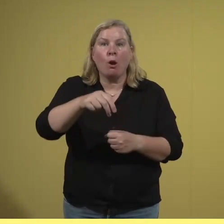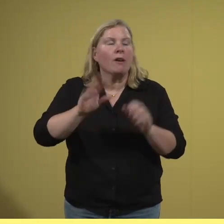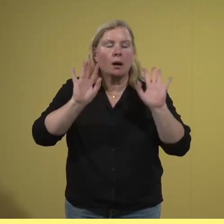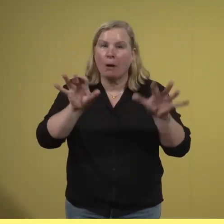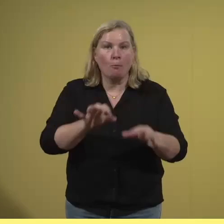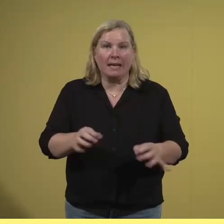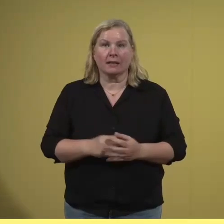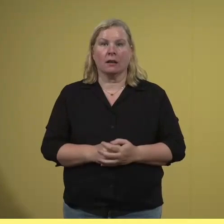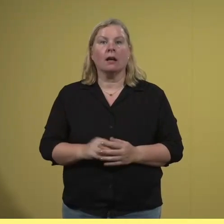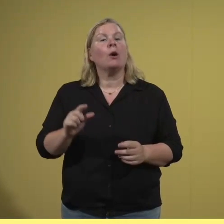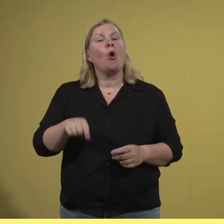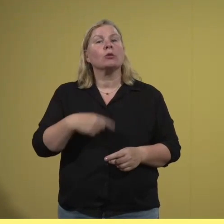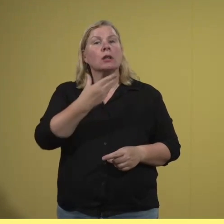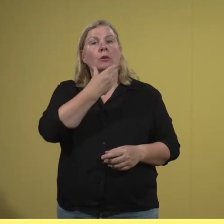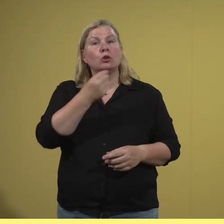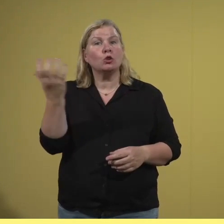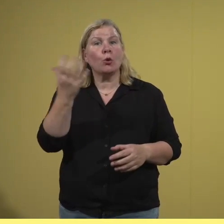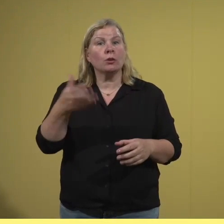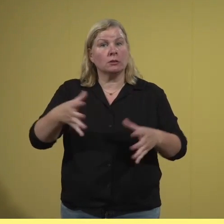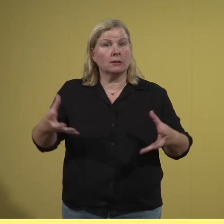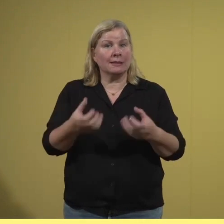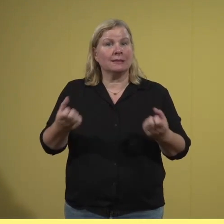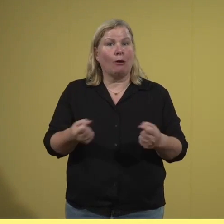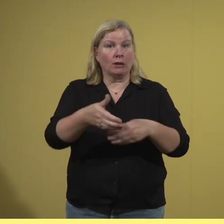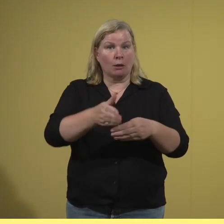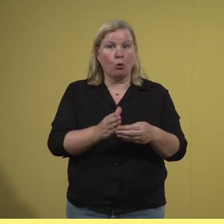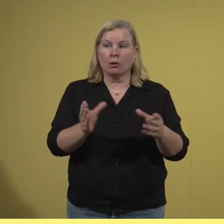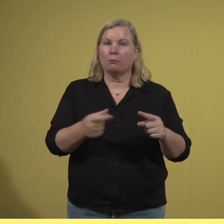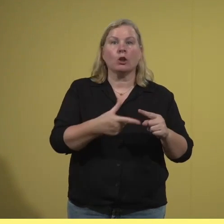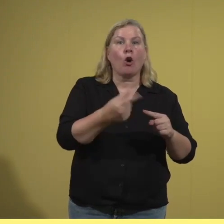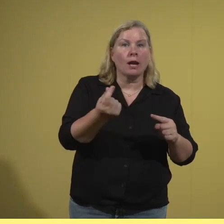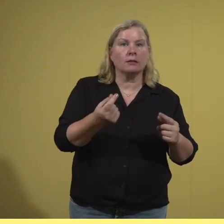Und dann hast du ein schönes Sauerteigbrot mit Roggen, Vollkorn, was du willst.